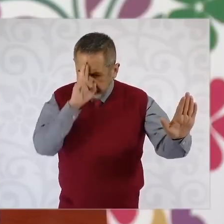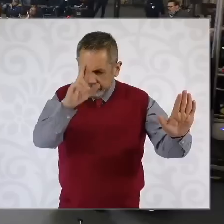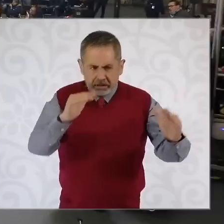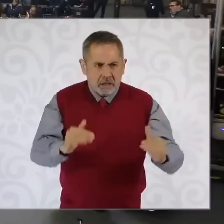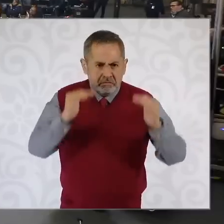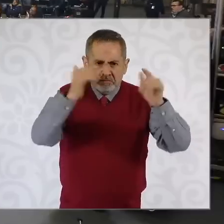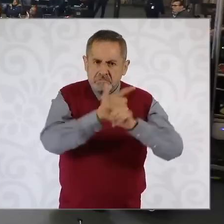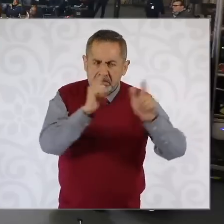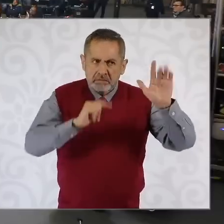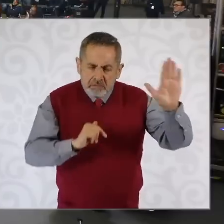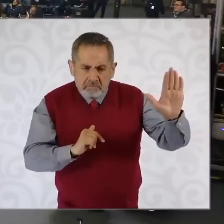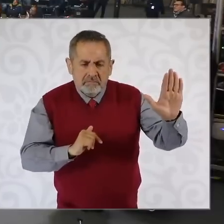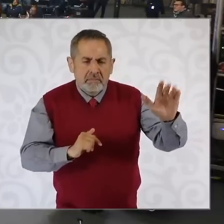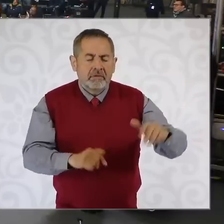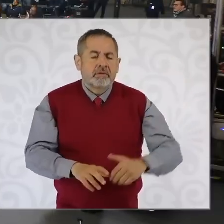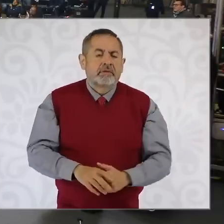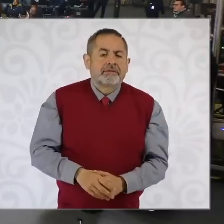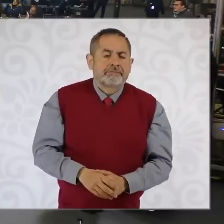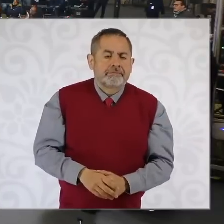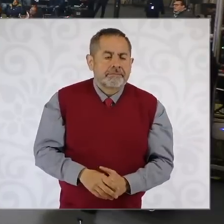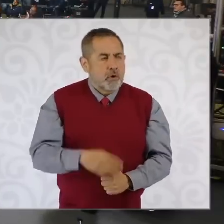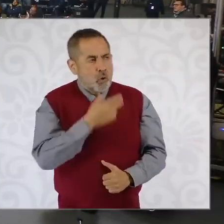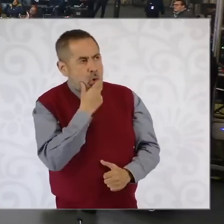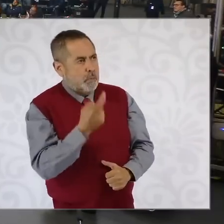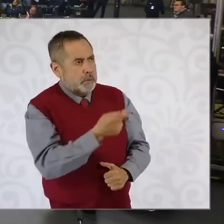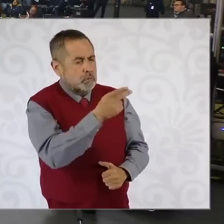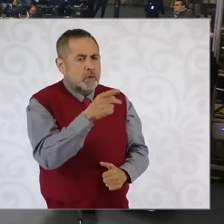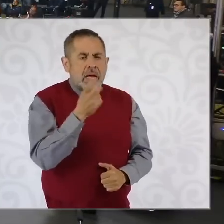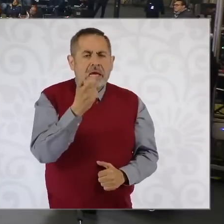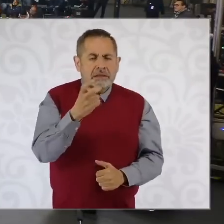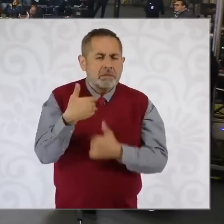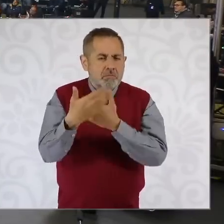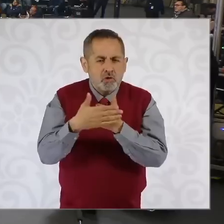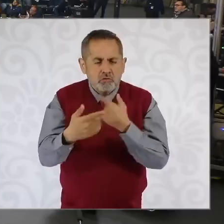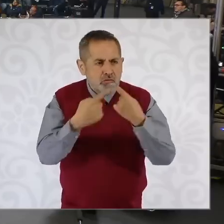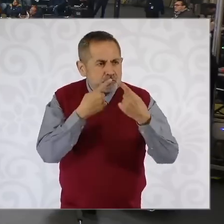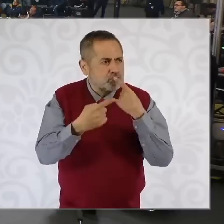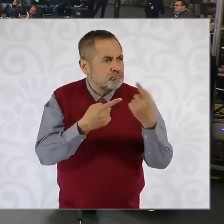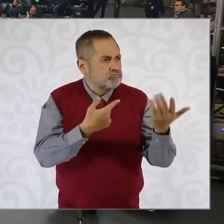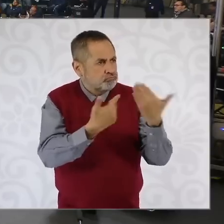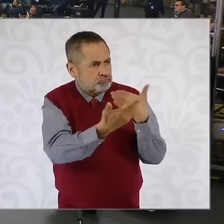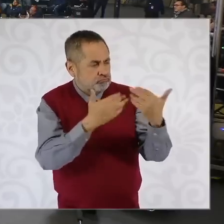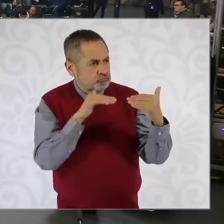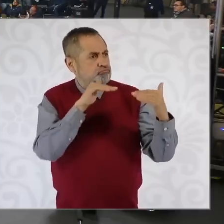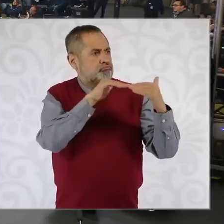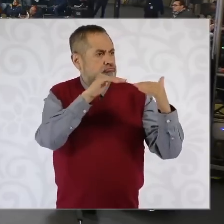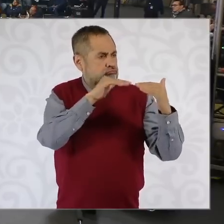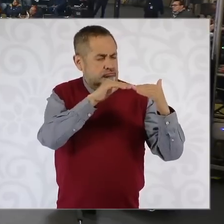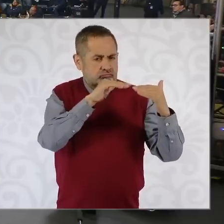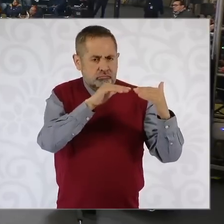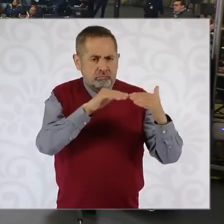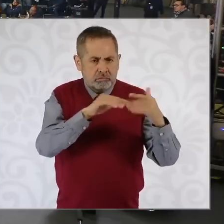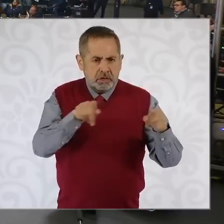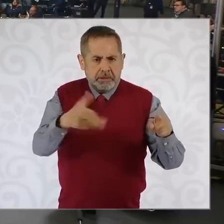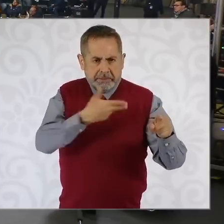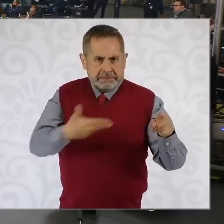esa convenio digamos o ese diálogo abierto de tú a tú de la presidencia que usted encabeza